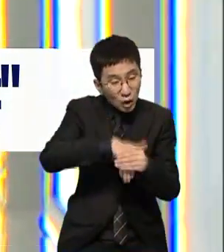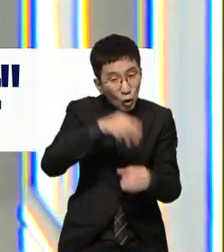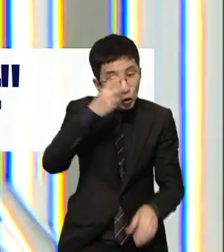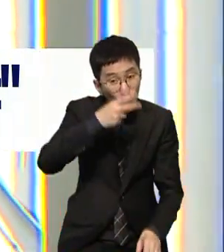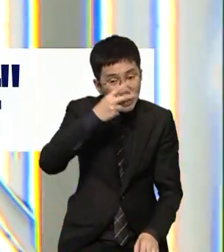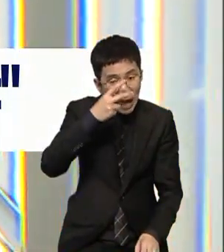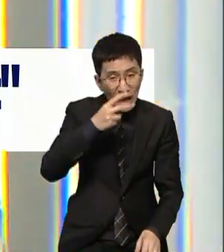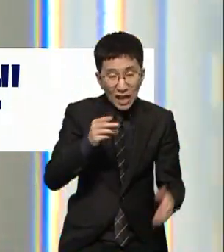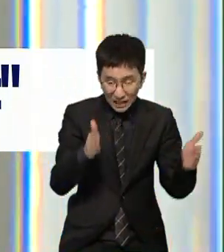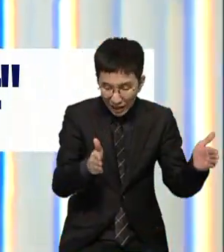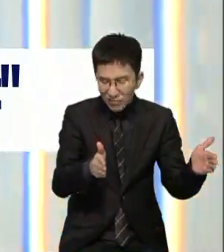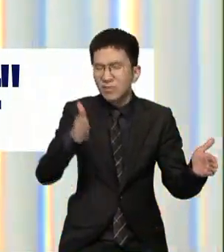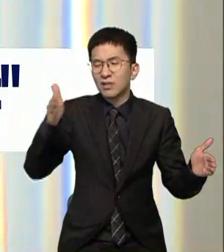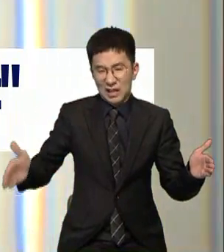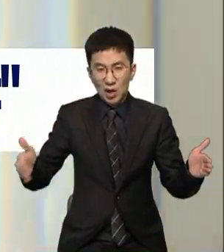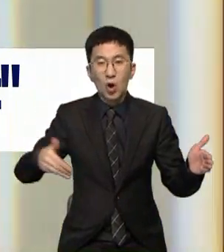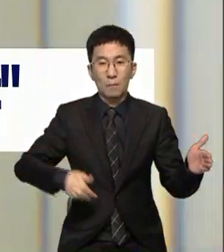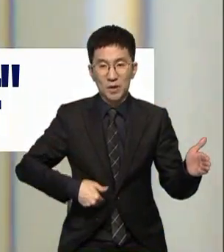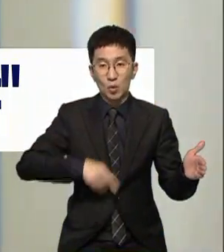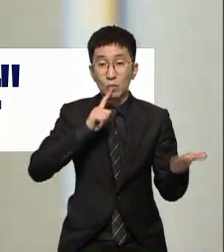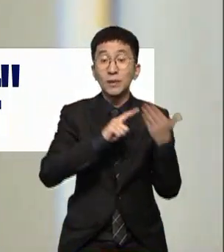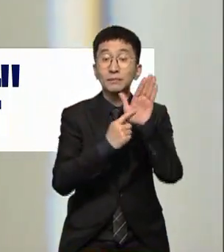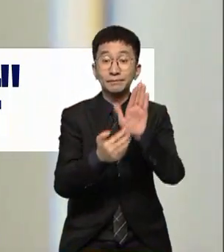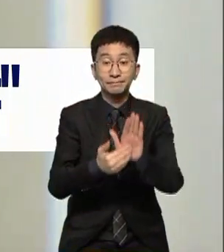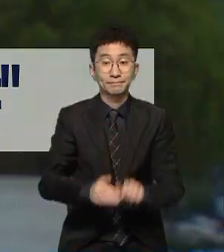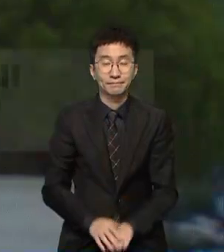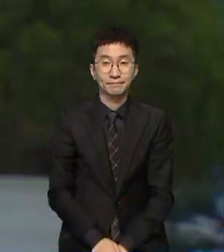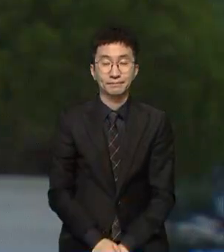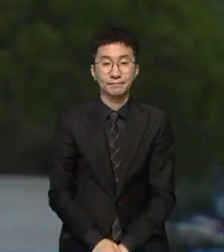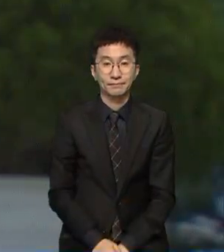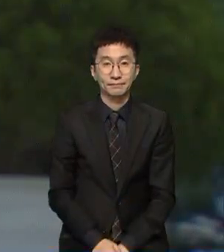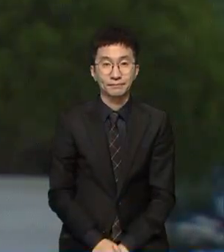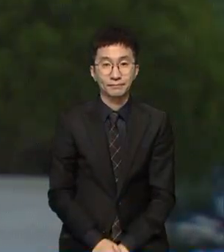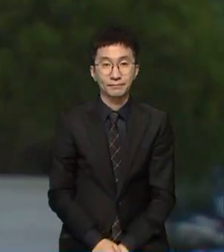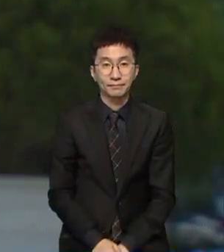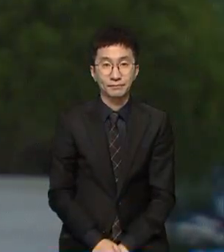불과한 선거사건 공소시효라도 늘려야 한다는 주장이 나옵니다.